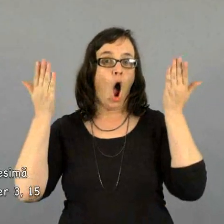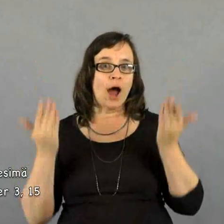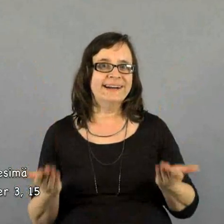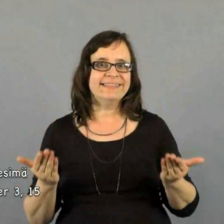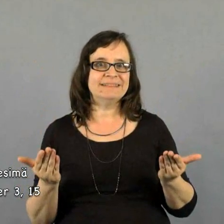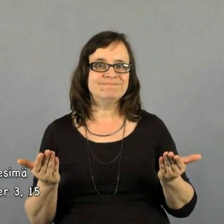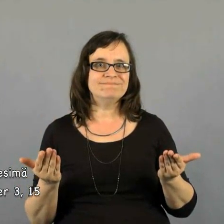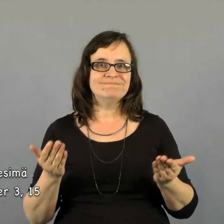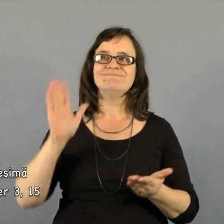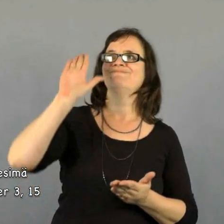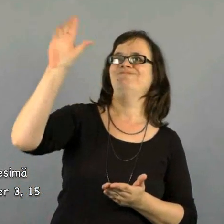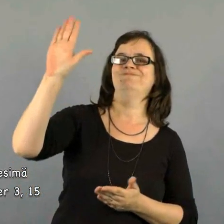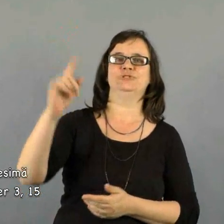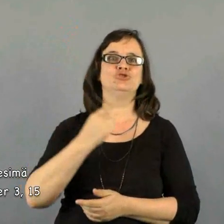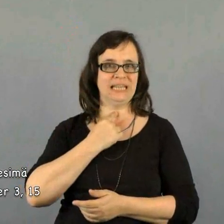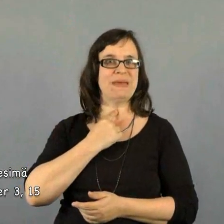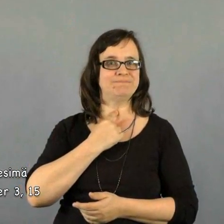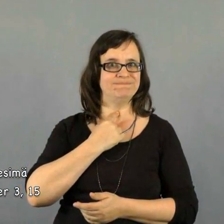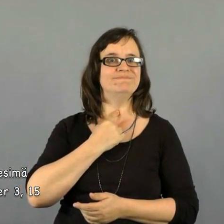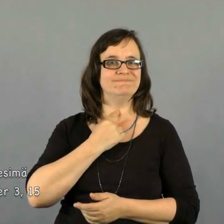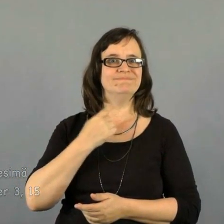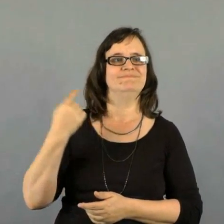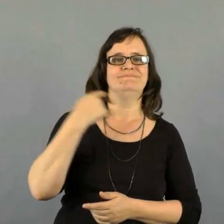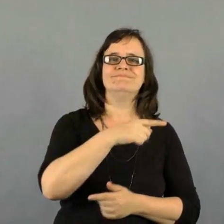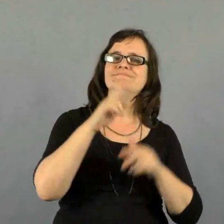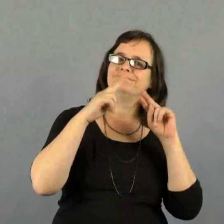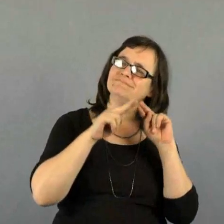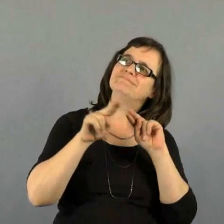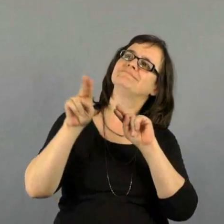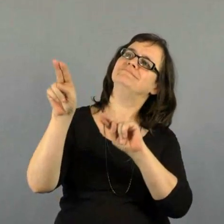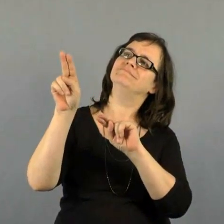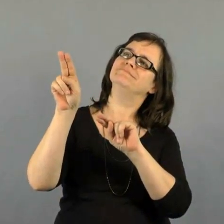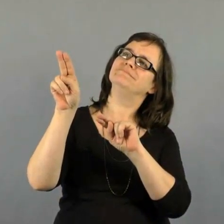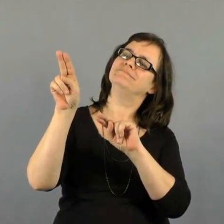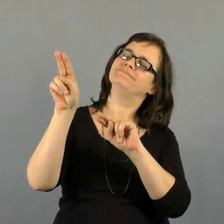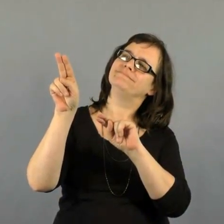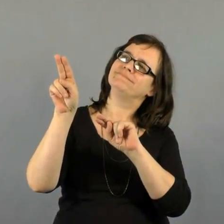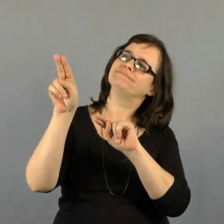Heute, wenn wir Gottes Stimme und Gebärden sehen